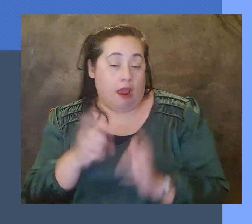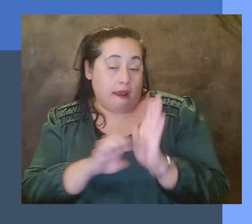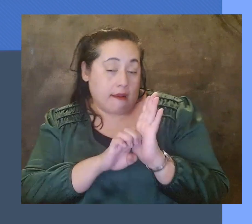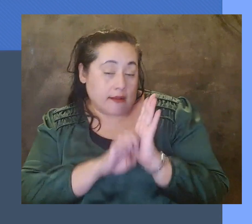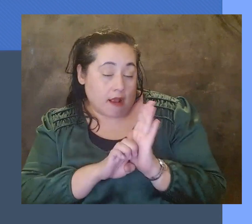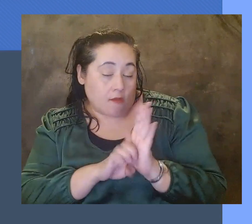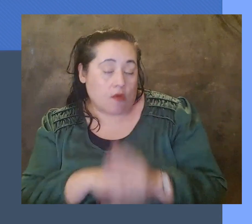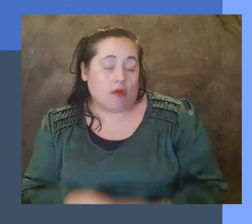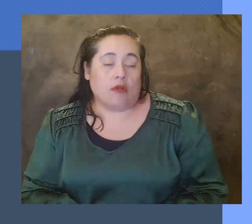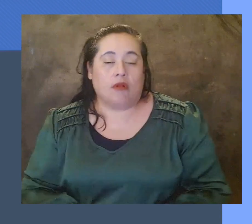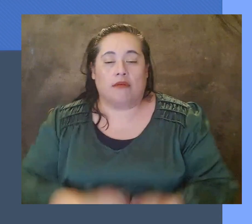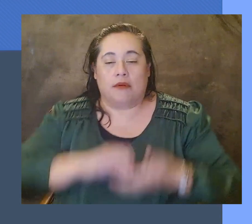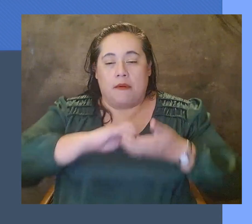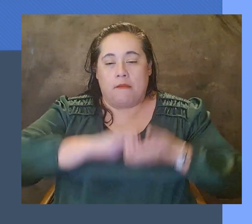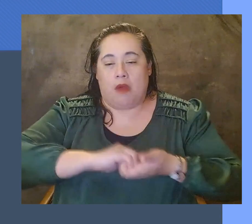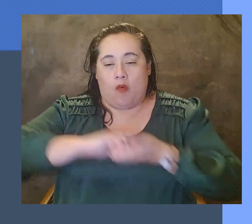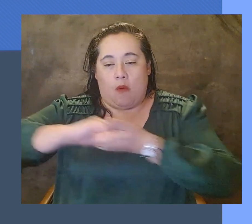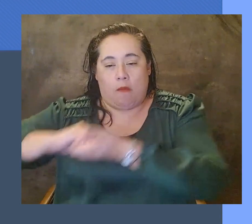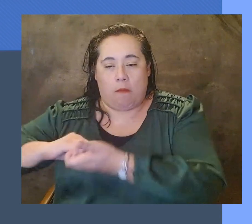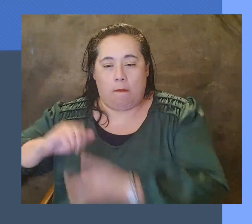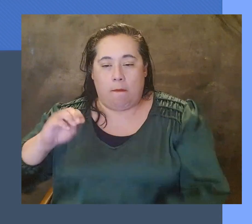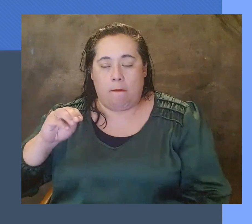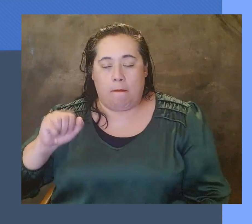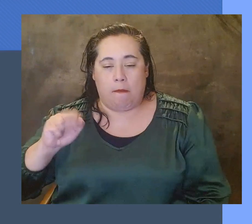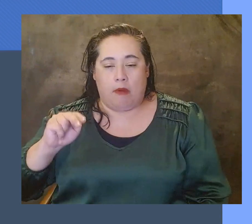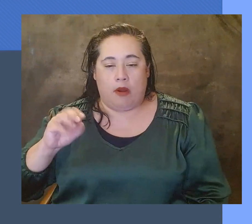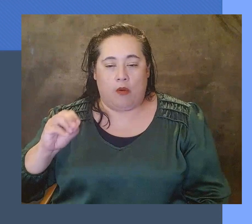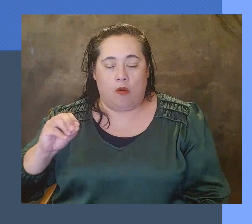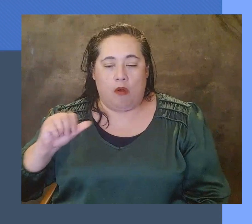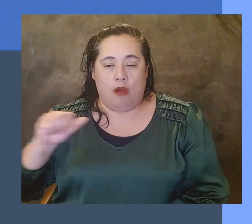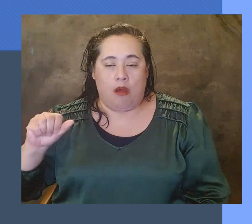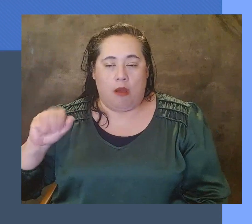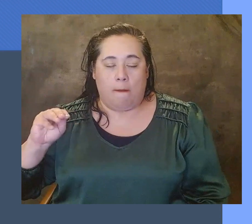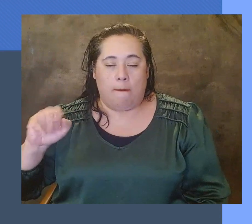Un ejemplo es Mano a Mano, qué es una organización ...